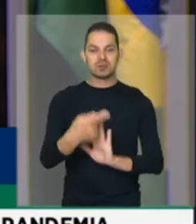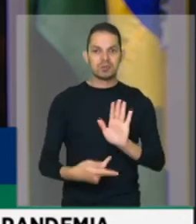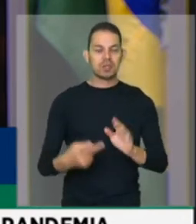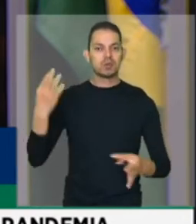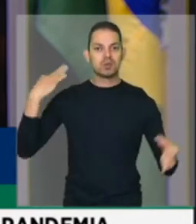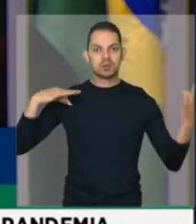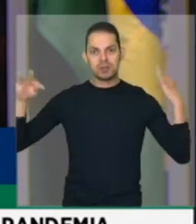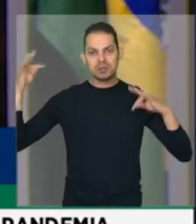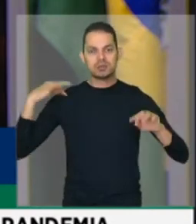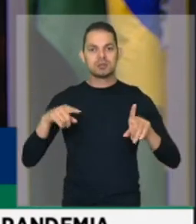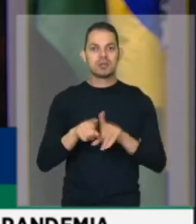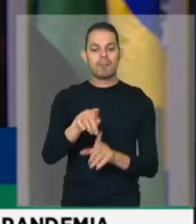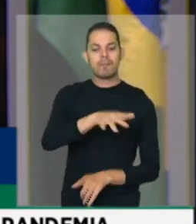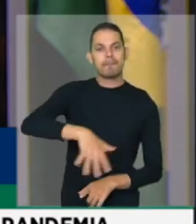TURÍSTICO E DO SETOR CULTURAL DO NOSSO PAÍS. PORTANTO EU